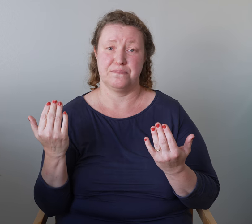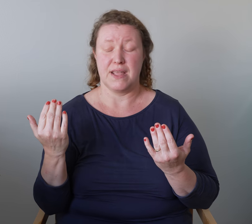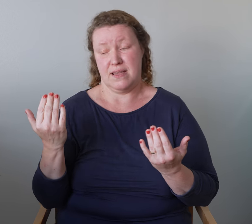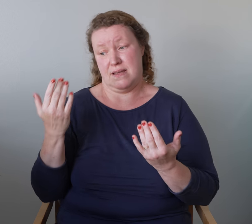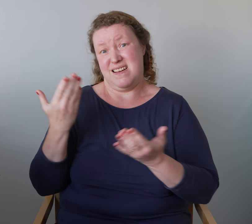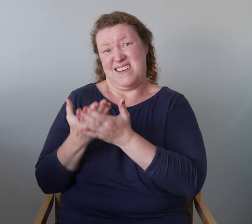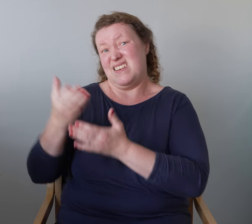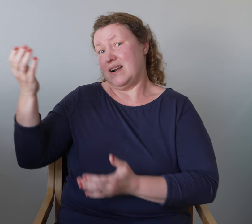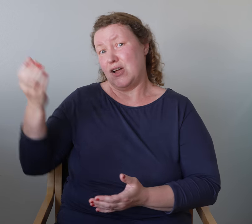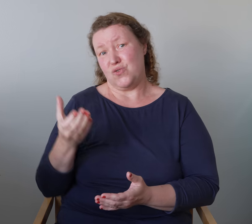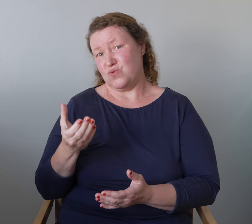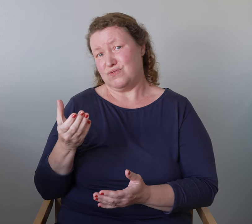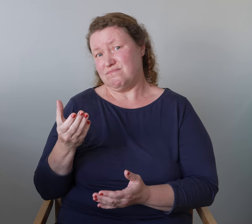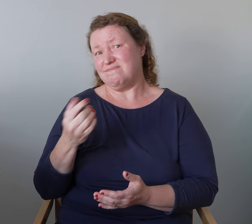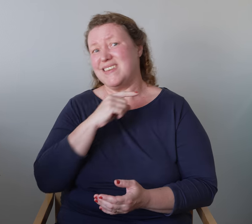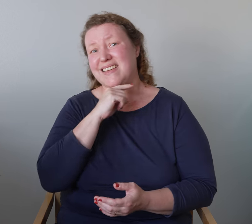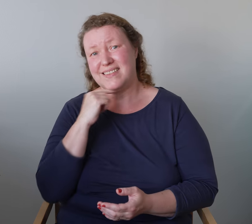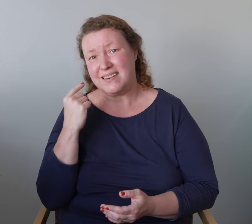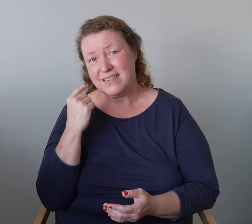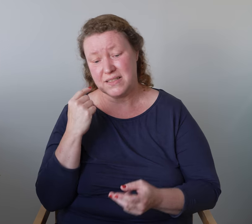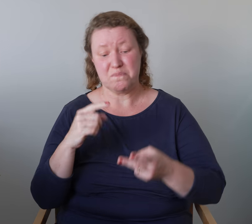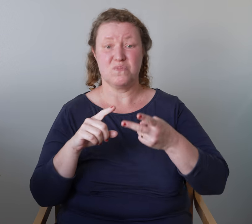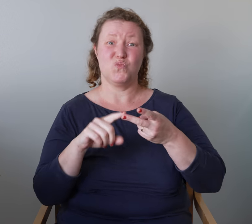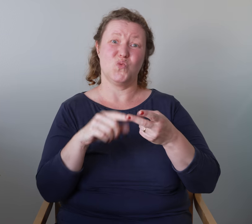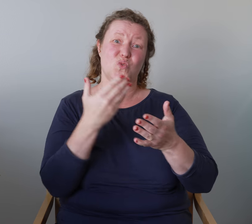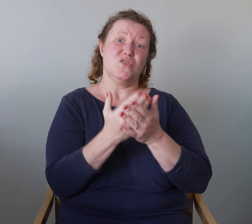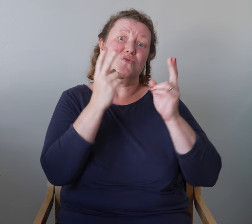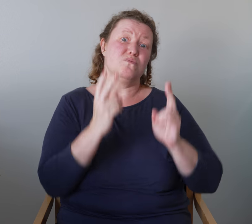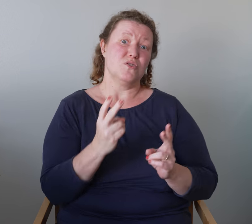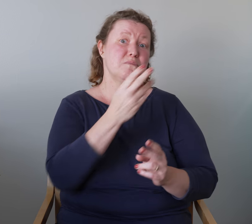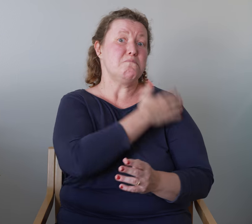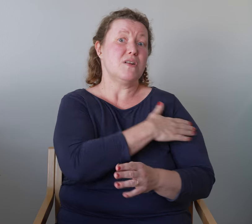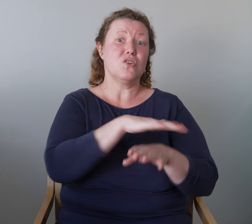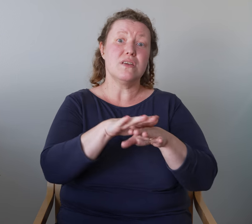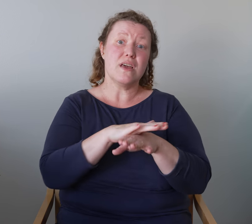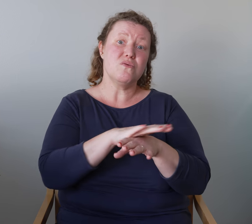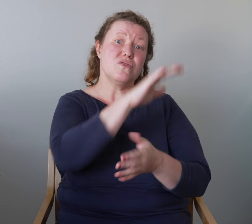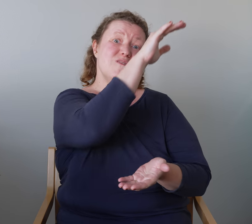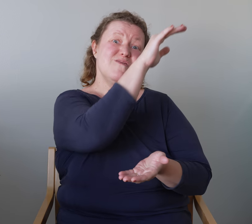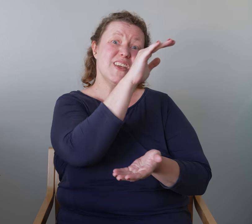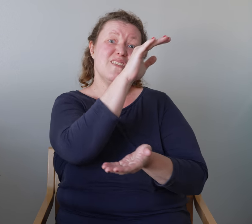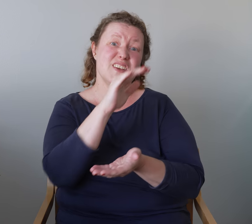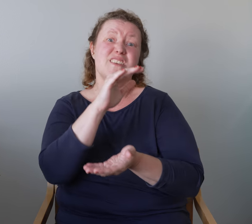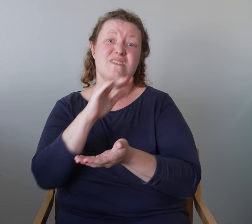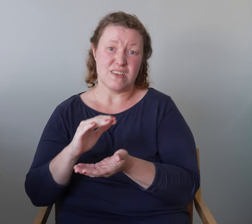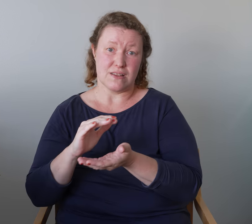Koska palvelulle ei ole löytynyt riittävää rahoitusta ja palvelua käytetään koko ajan vähemmän.